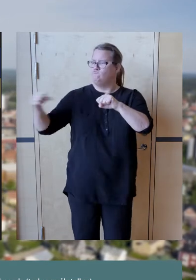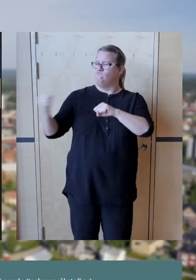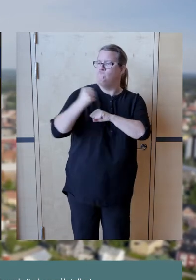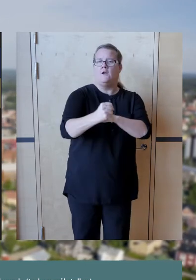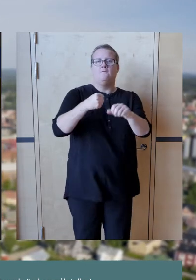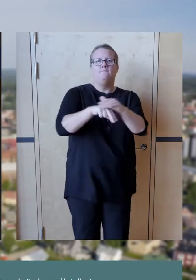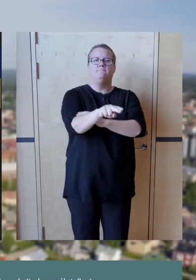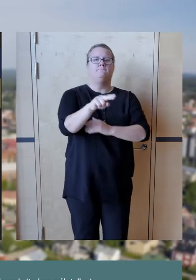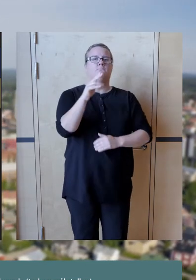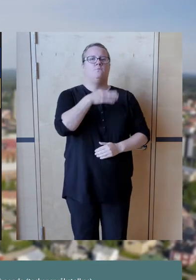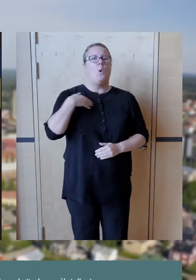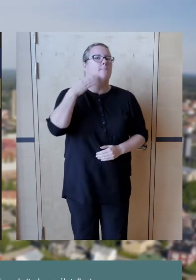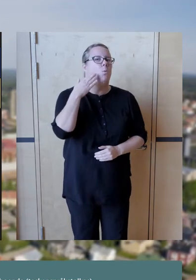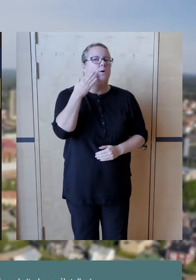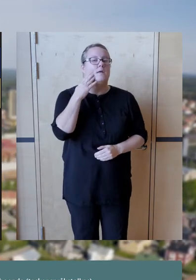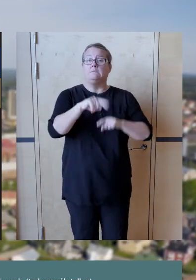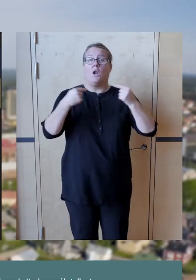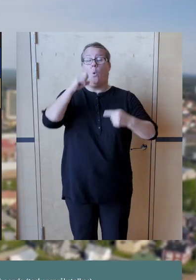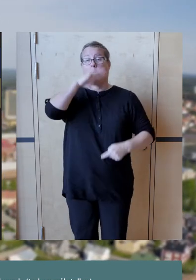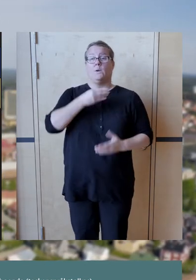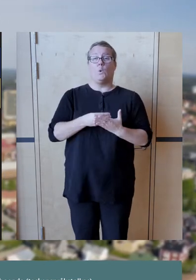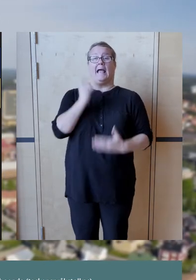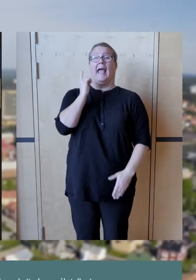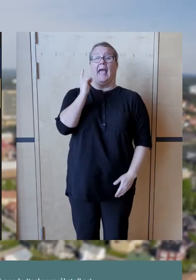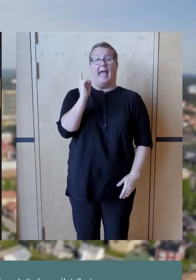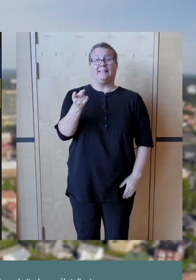Oavsett om de kostar 1 kr eller 100000 kr